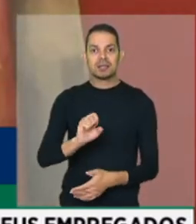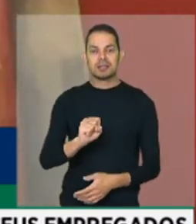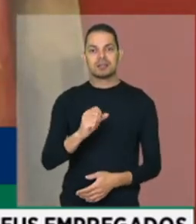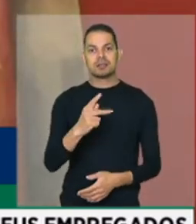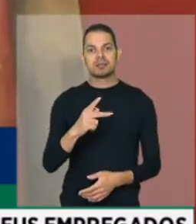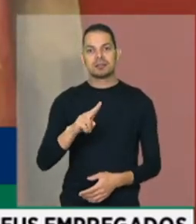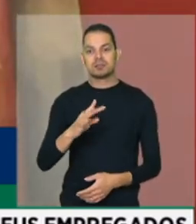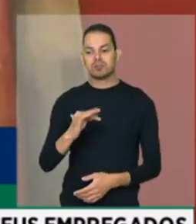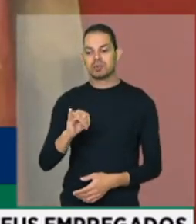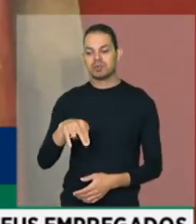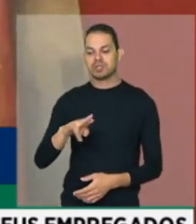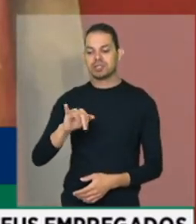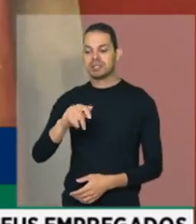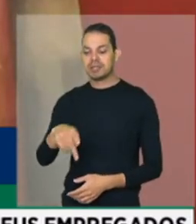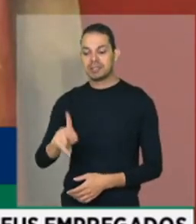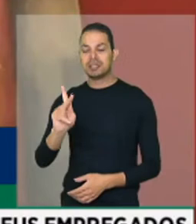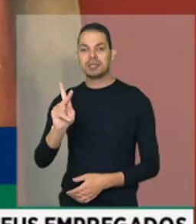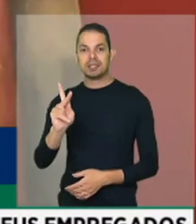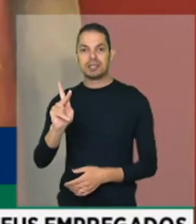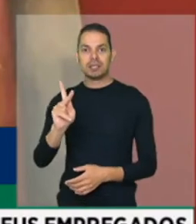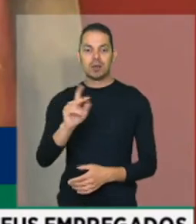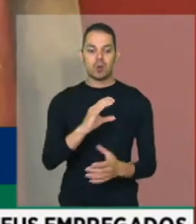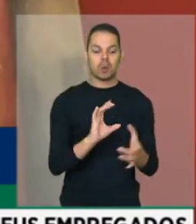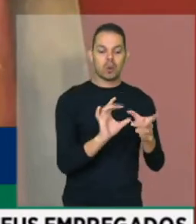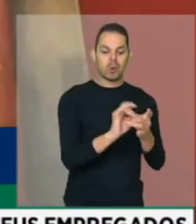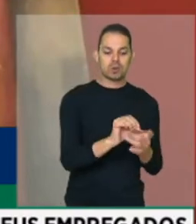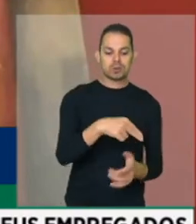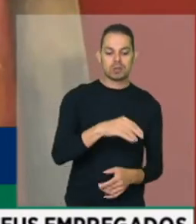VACINA SPUTNIK QUE NÃO QUEREM ENTREGAR PARA O CONSÓRCIO DO NORDESTE PARA VACINAR PELO